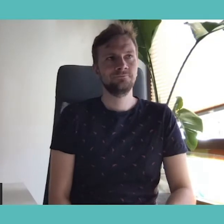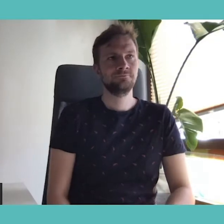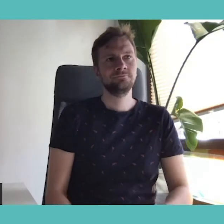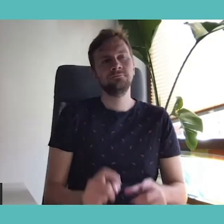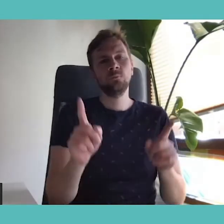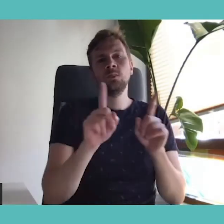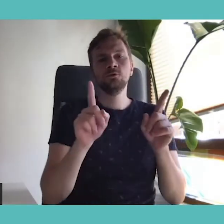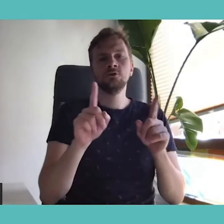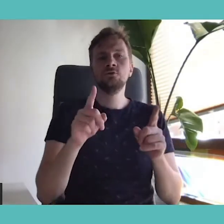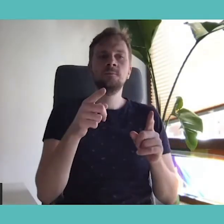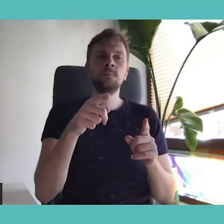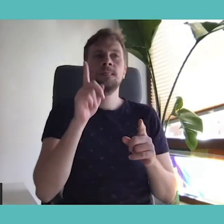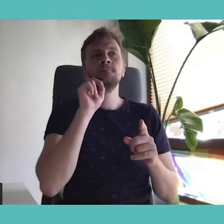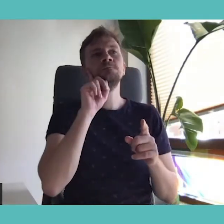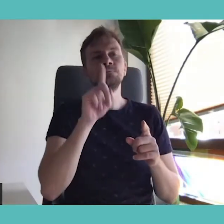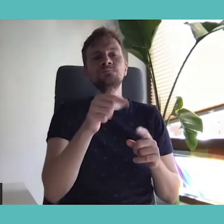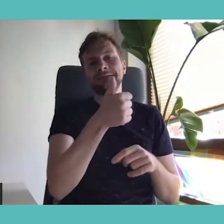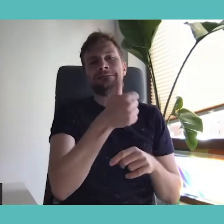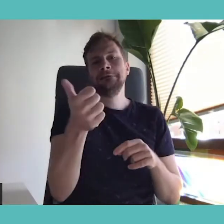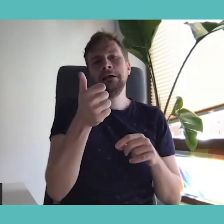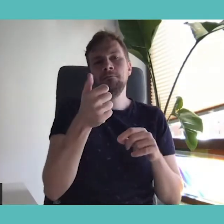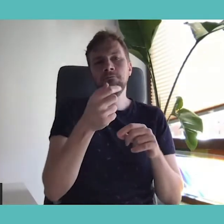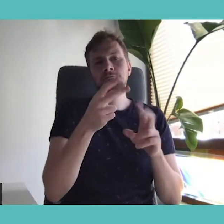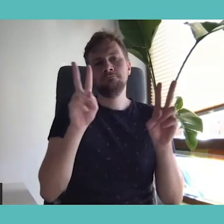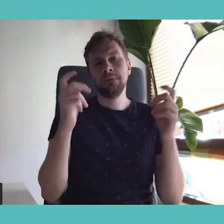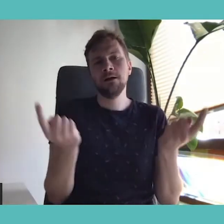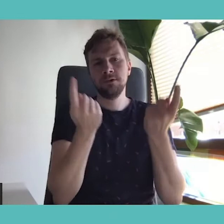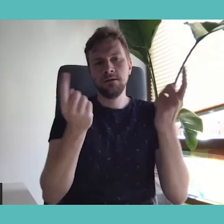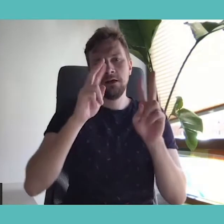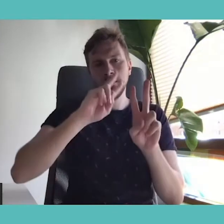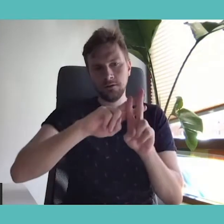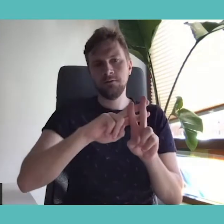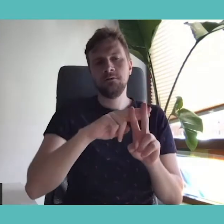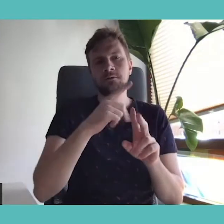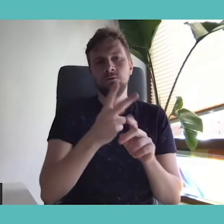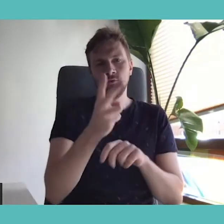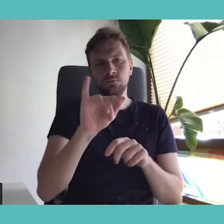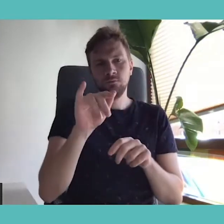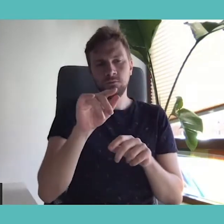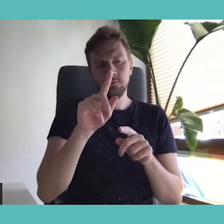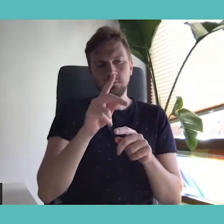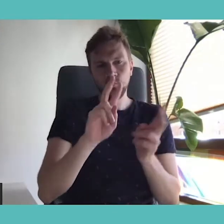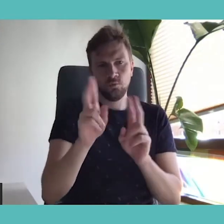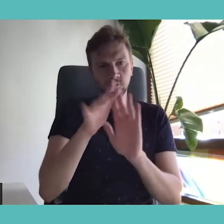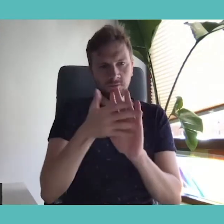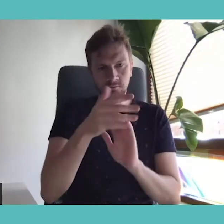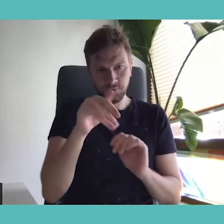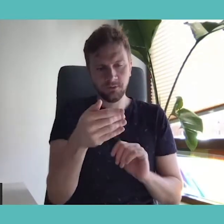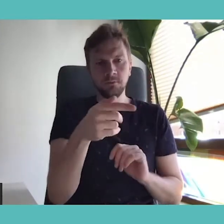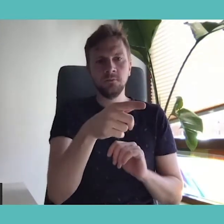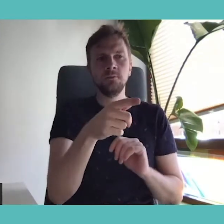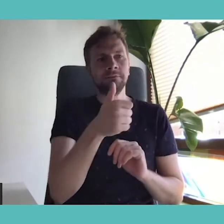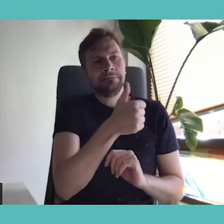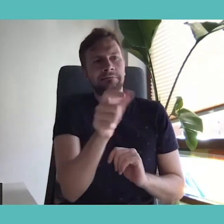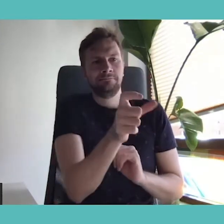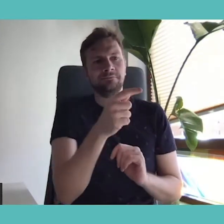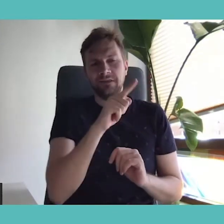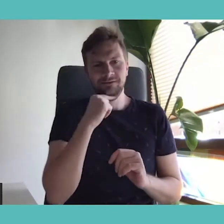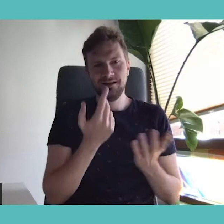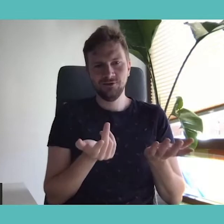Zależy. Sama kampania #dostępnytłumaczPJM nie wystarczy.